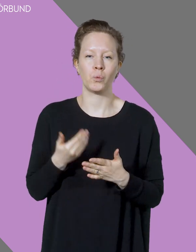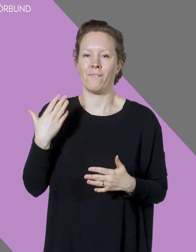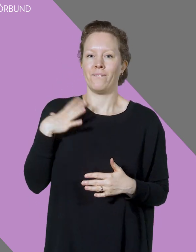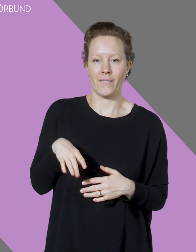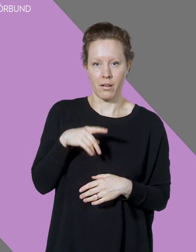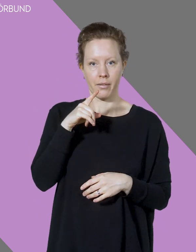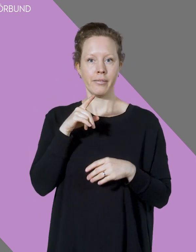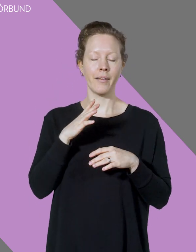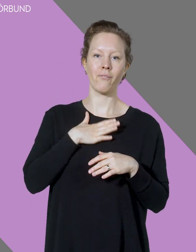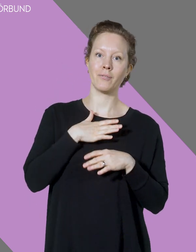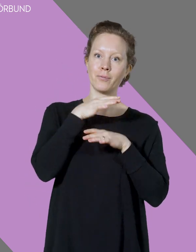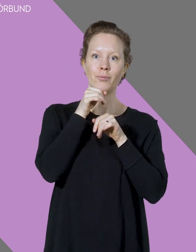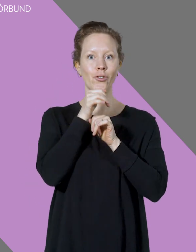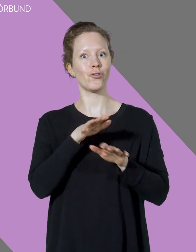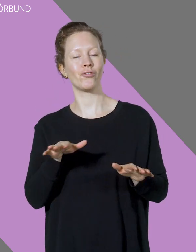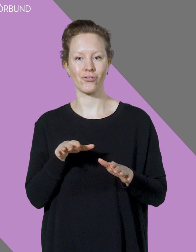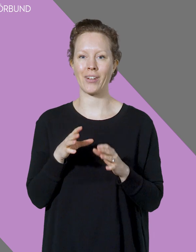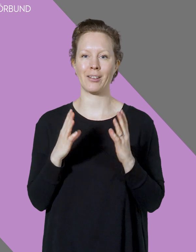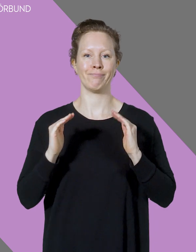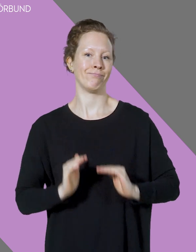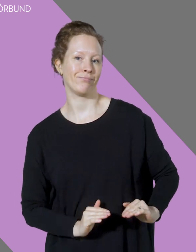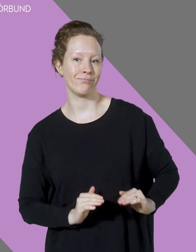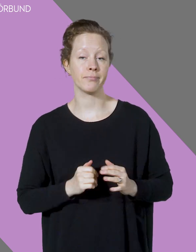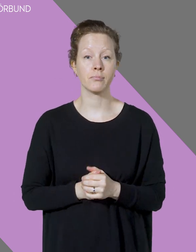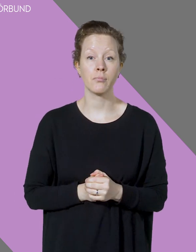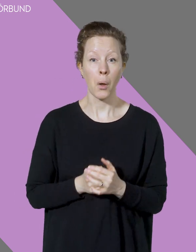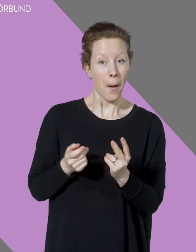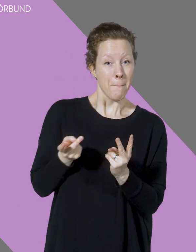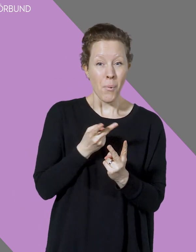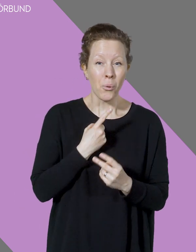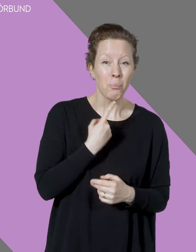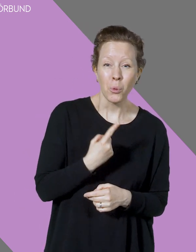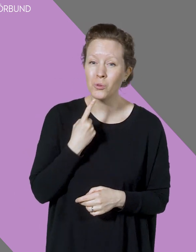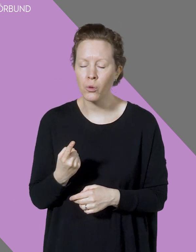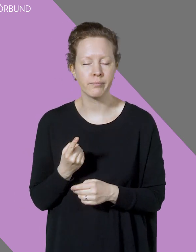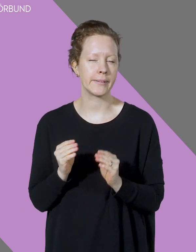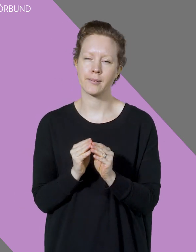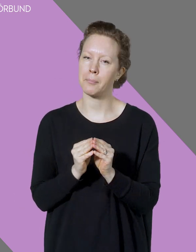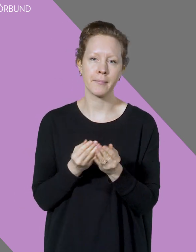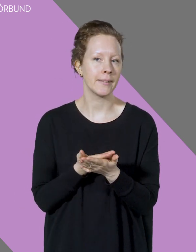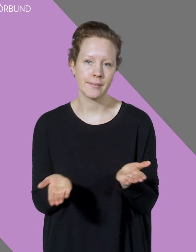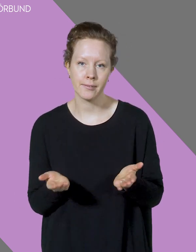på grund av att det skadar deras anseende. Ingetdera påståendet stämmer.